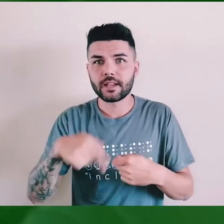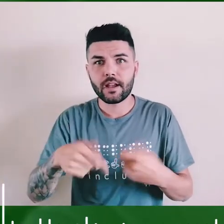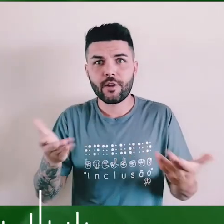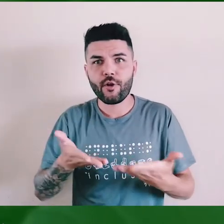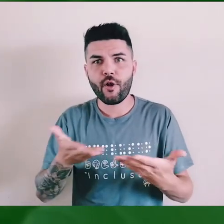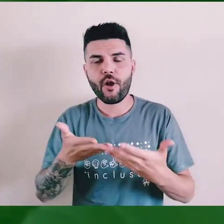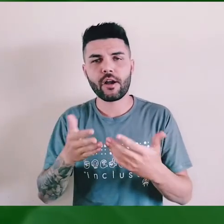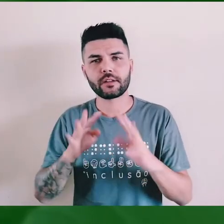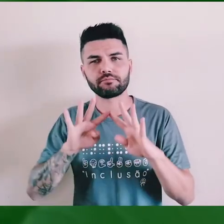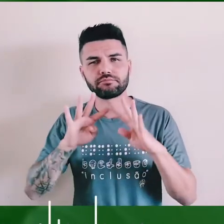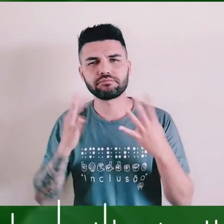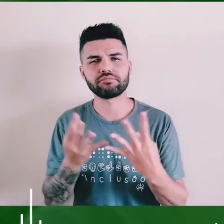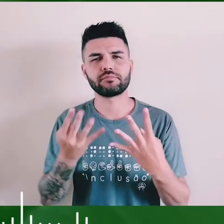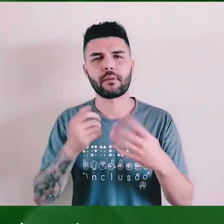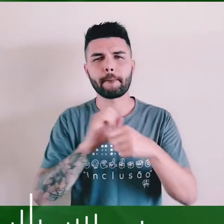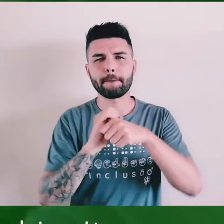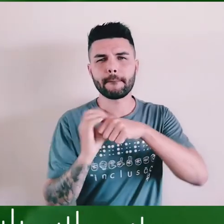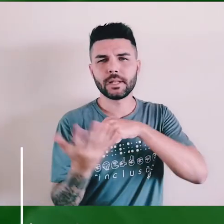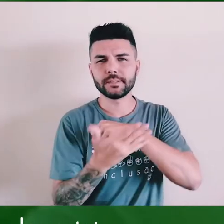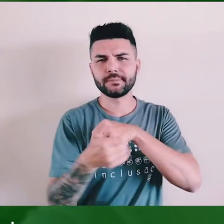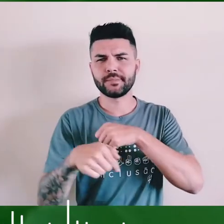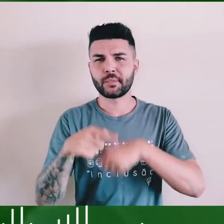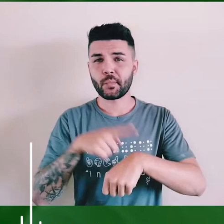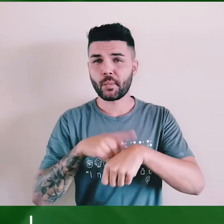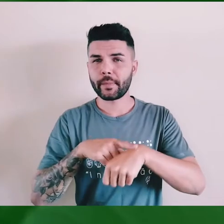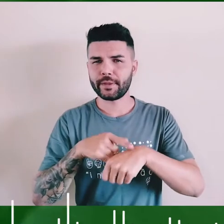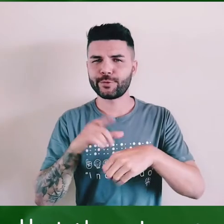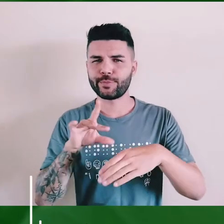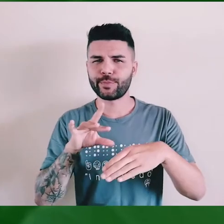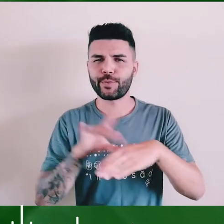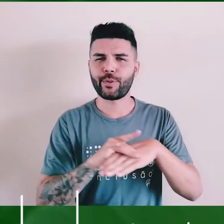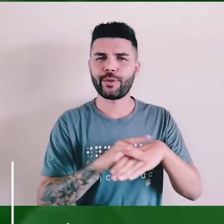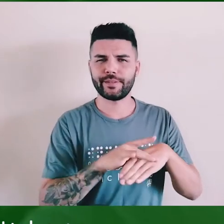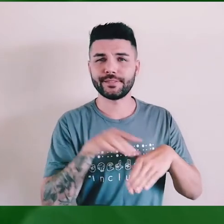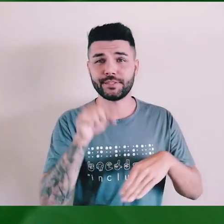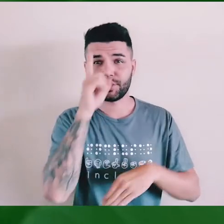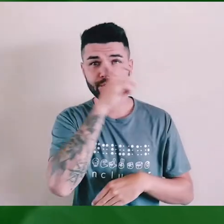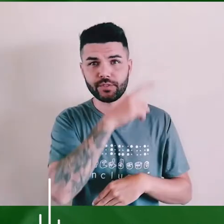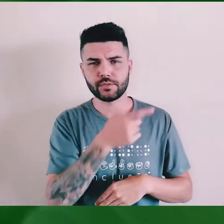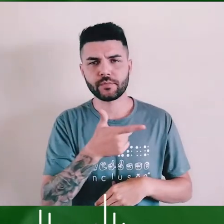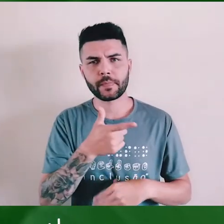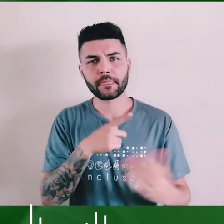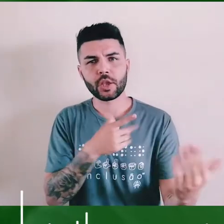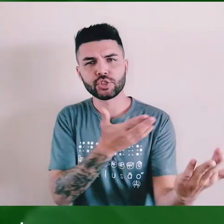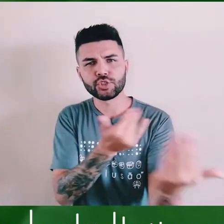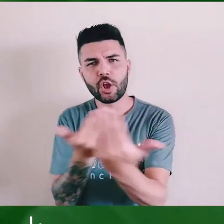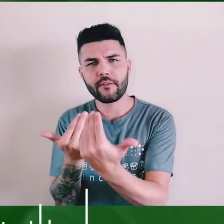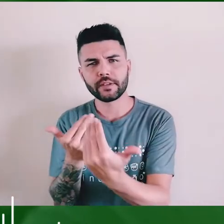Vírus e tudo mais, e a nossa intenção é trazer jovens com histórias para contar,